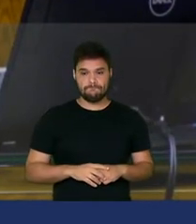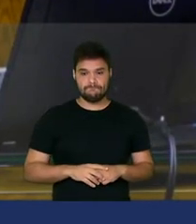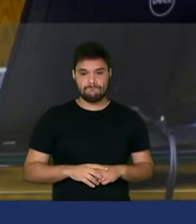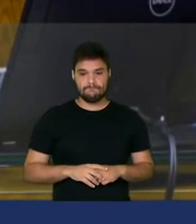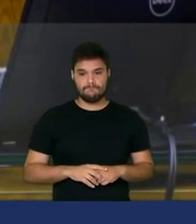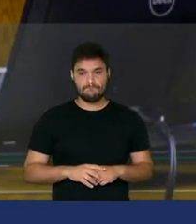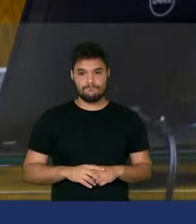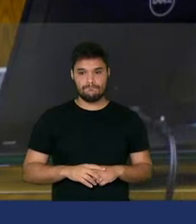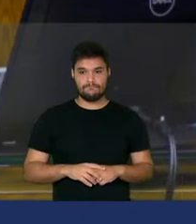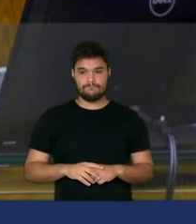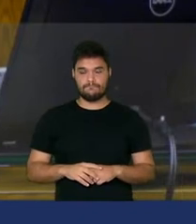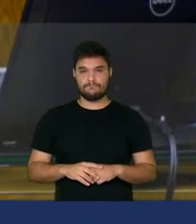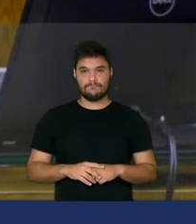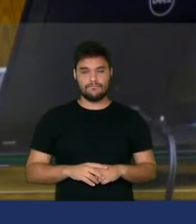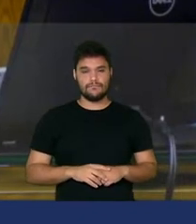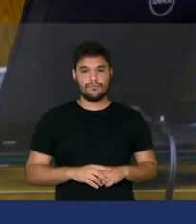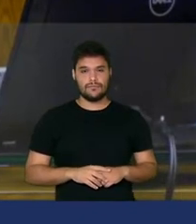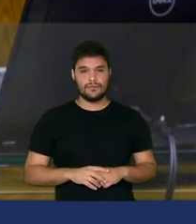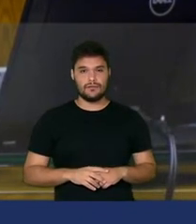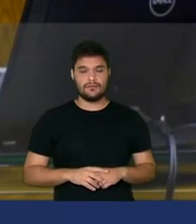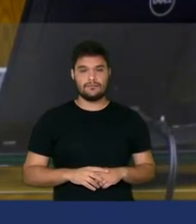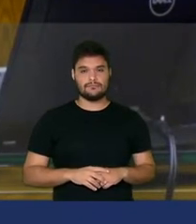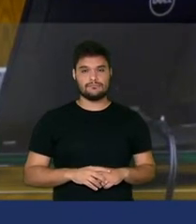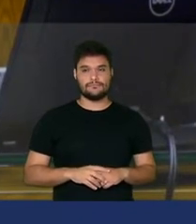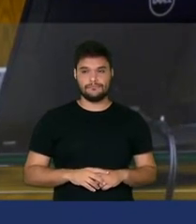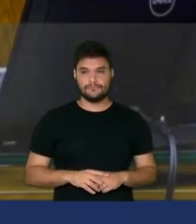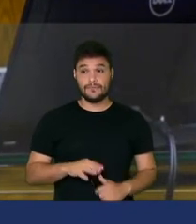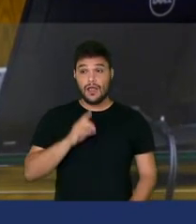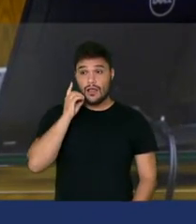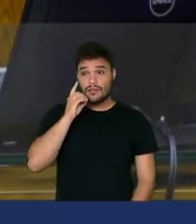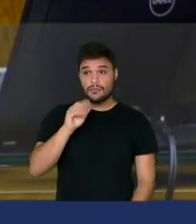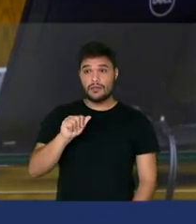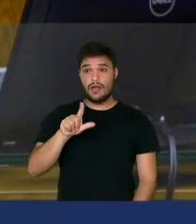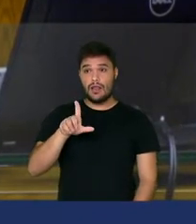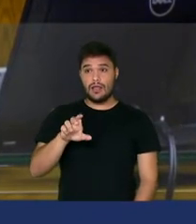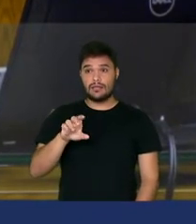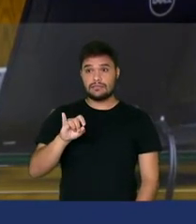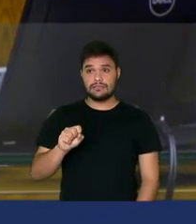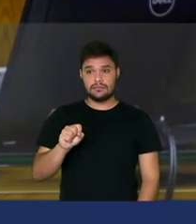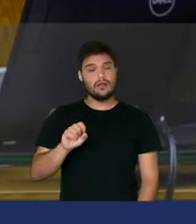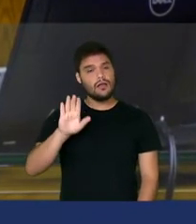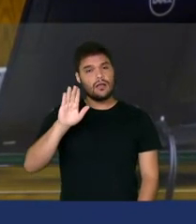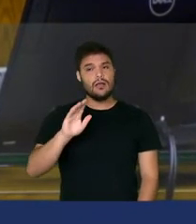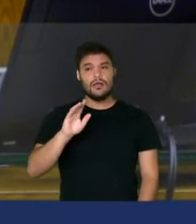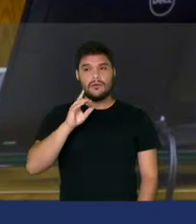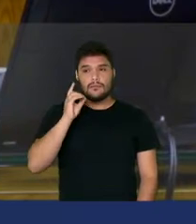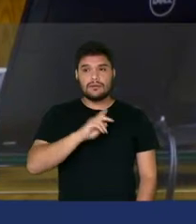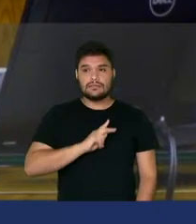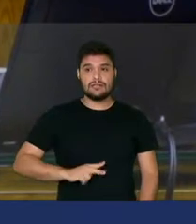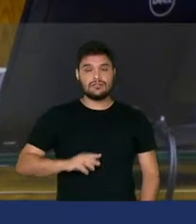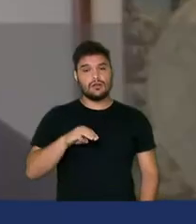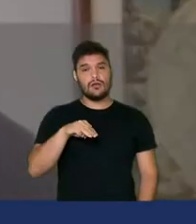ORIENTAÇÃO. SE QUEM É A FAVOR QUISEREM FALAR, EU VOU TER QUE CEDER A PALAVRA. -- [DEPUTADO]: UM APELO PARA QUE NÃO. -- [PRESIDENTE]: DEPUTADO